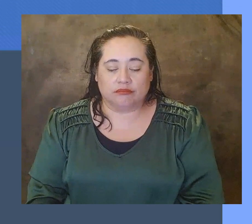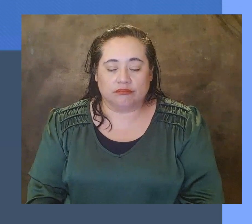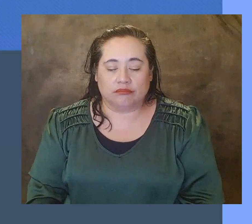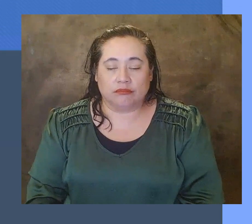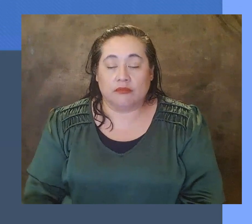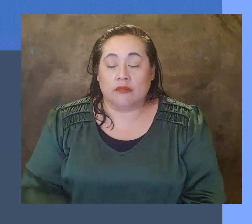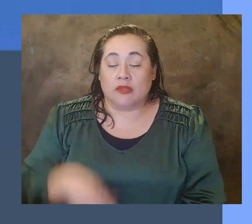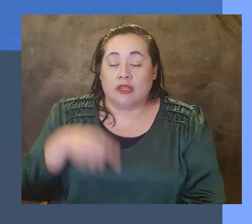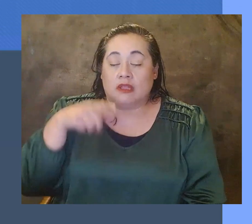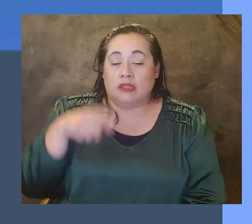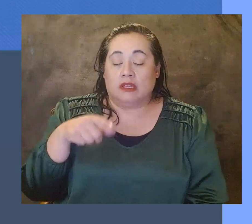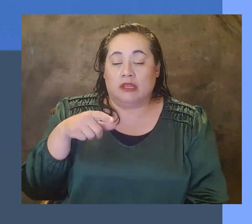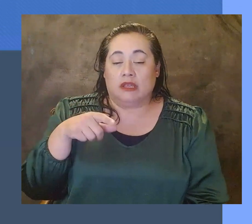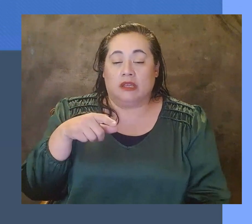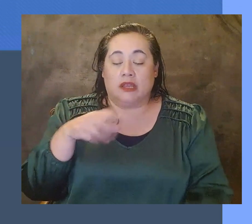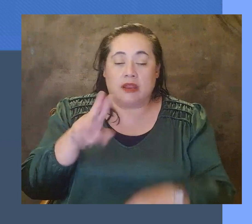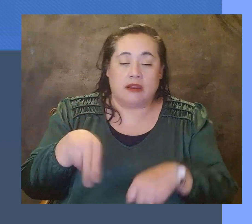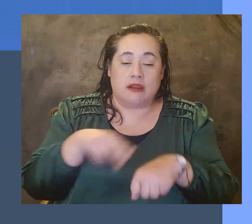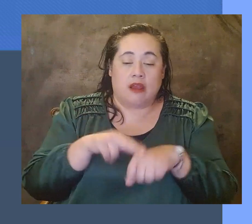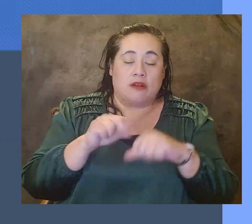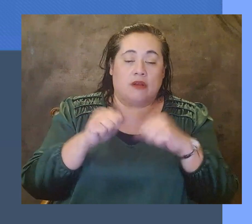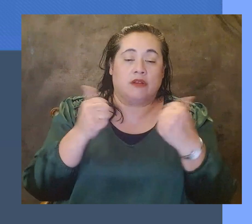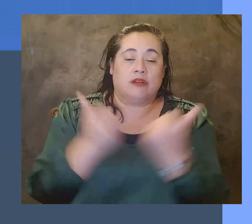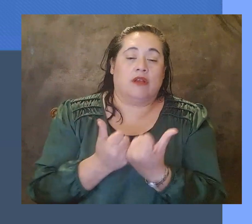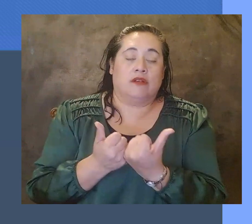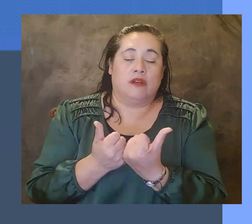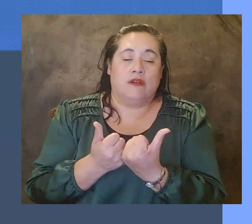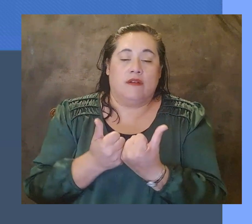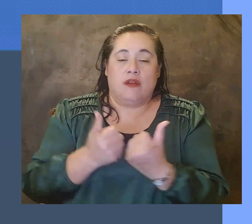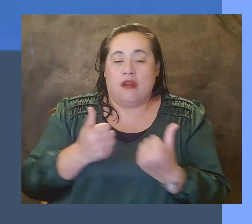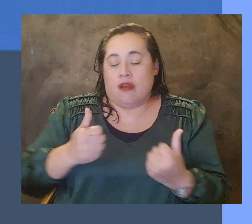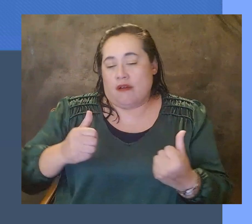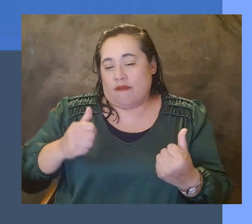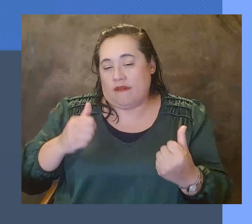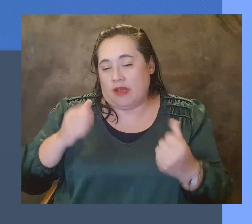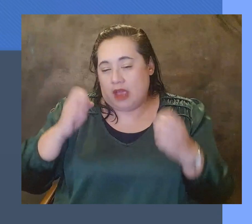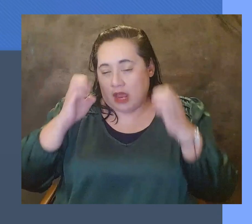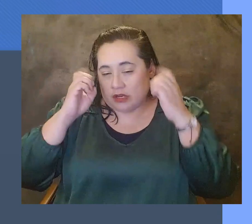La asociación nacional de intérpretes en educación el ...